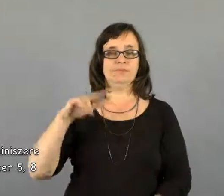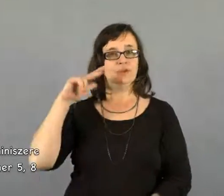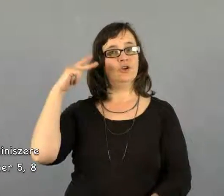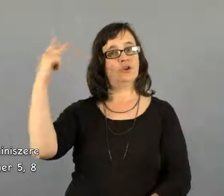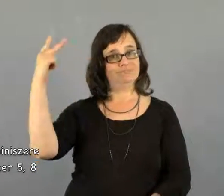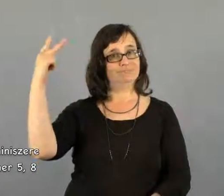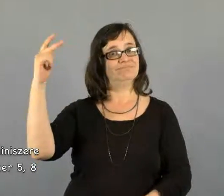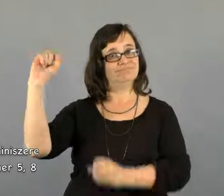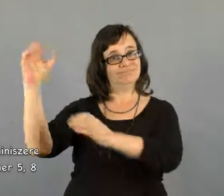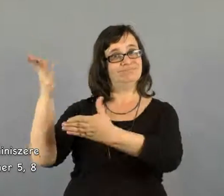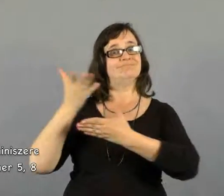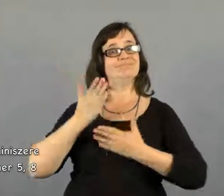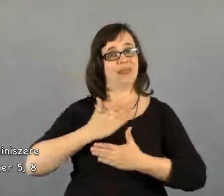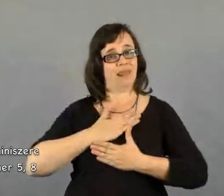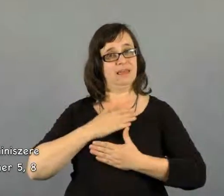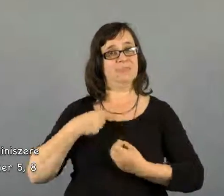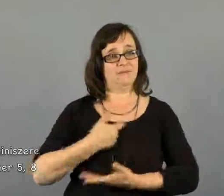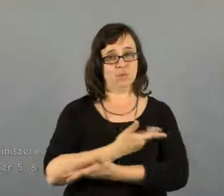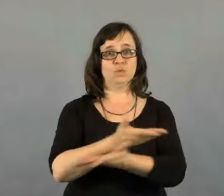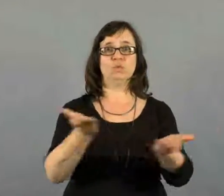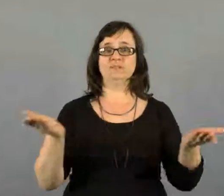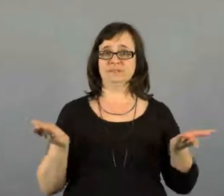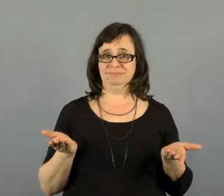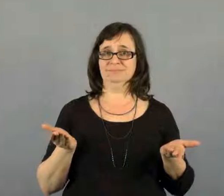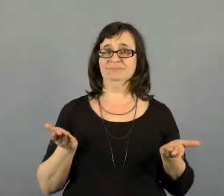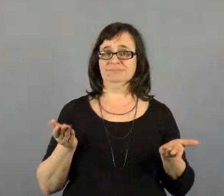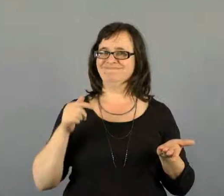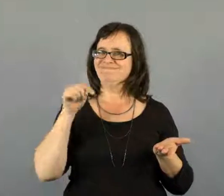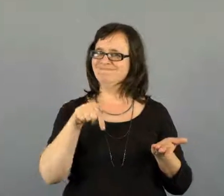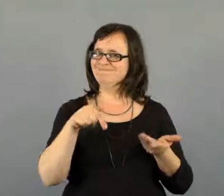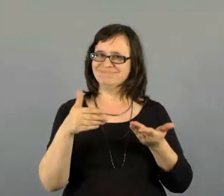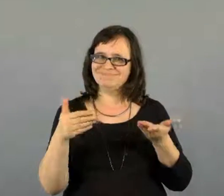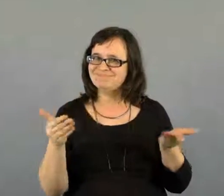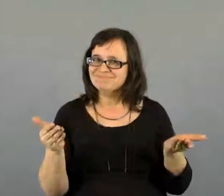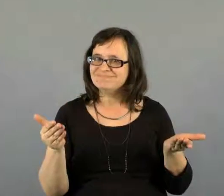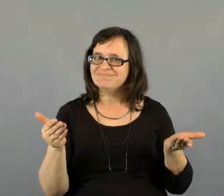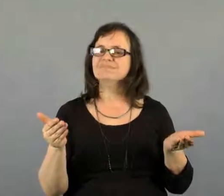Gott gibt seine Liebe für uns Was bedeutet das?